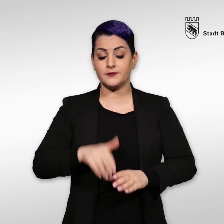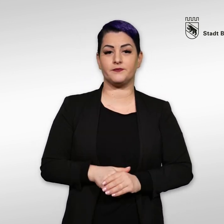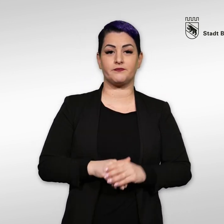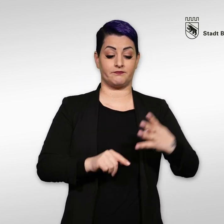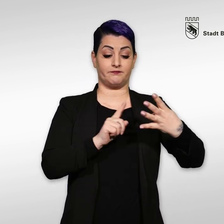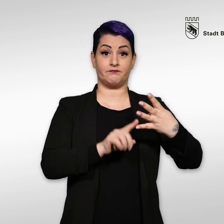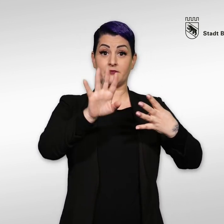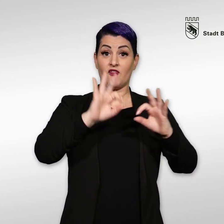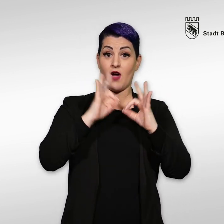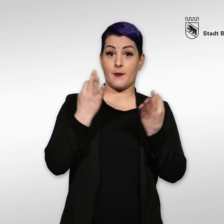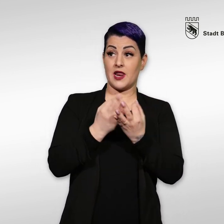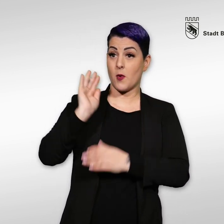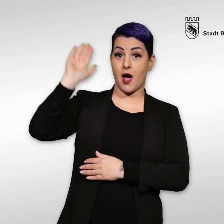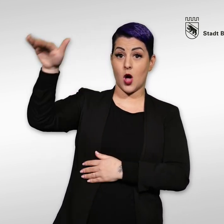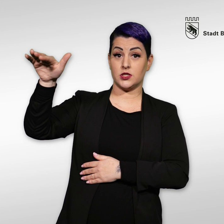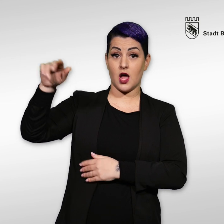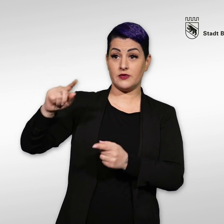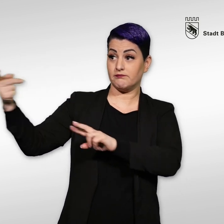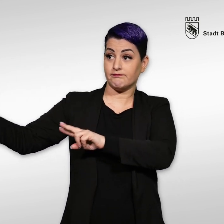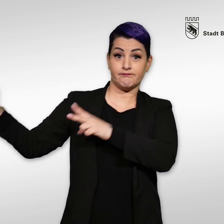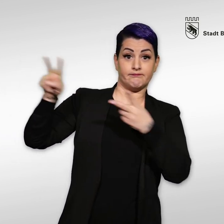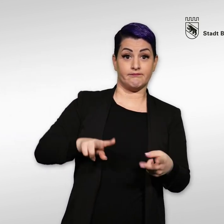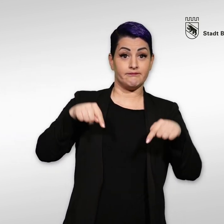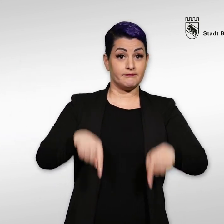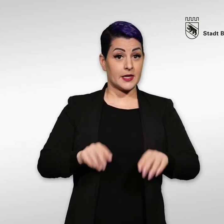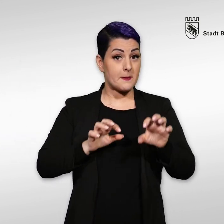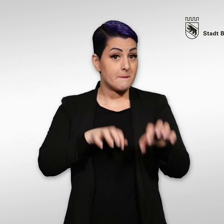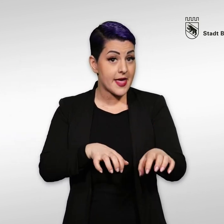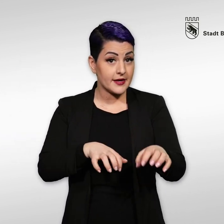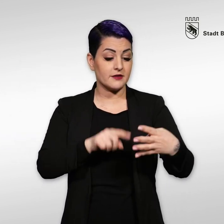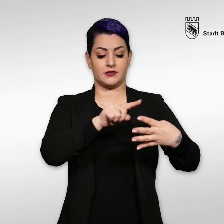Zieht Ihre Familie aus dem Ausland zu Ihnen nach Bern?